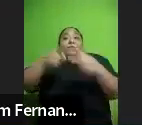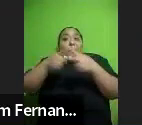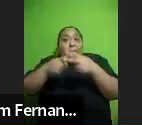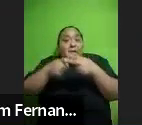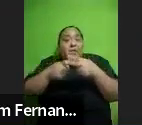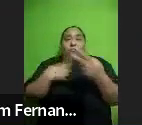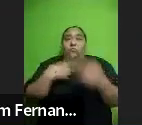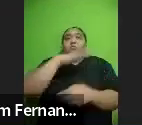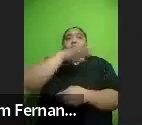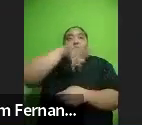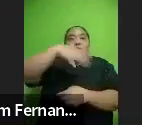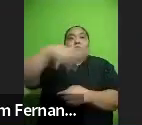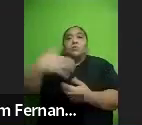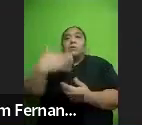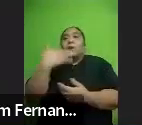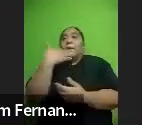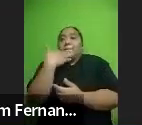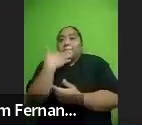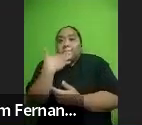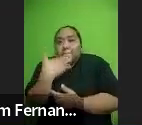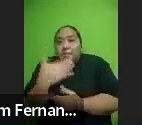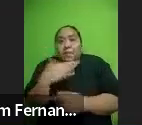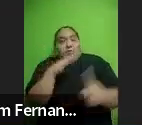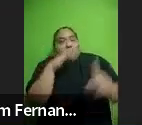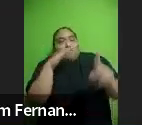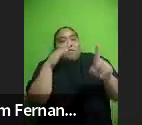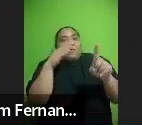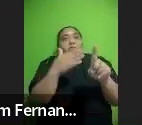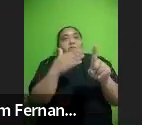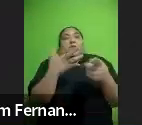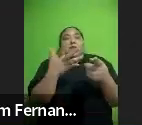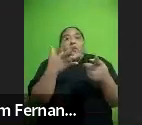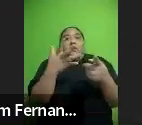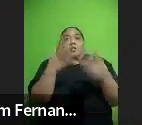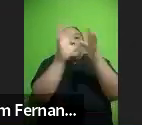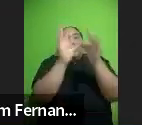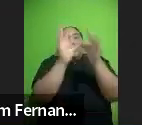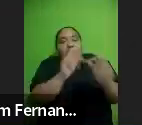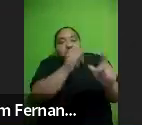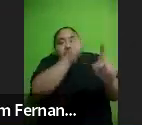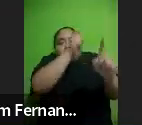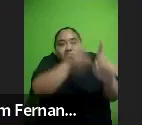más bien una defensa na definición que se adaptara como a este y como a este.